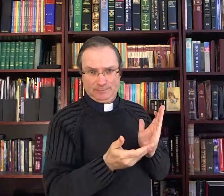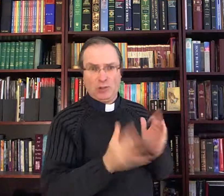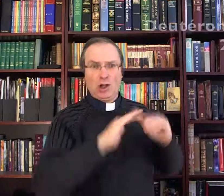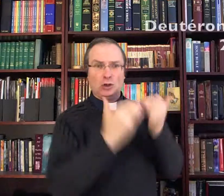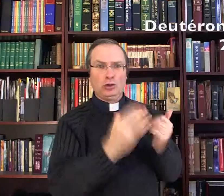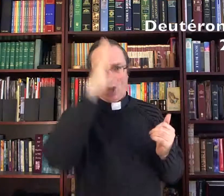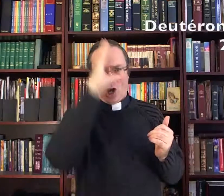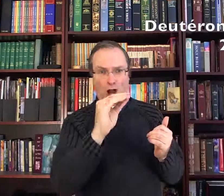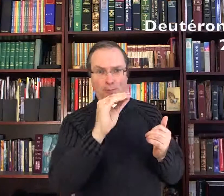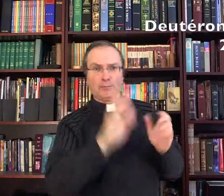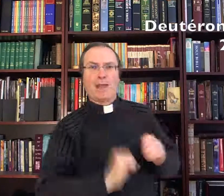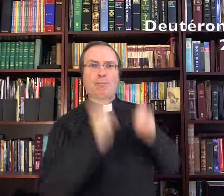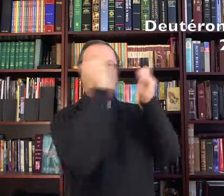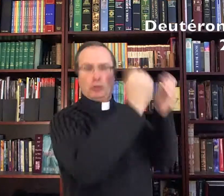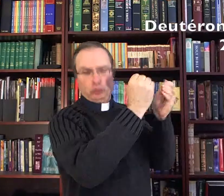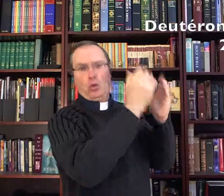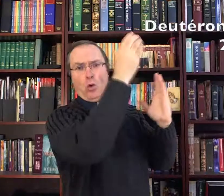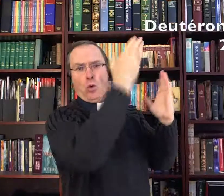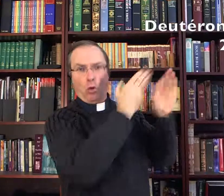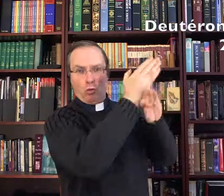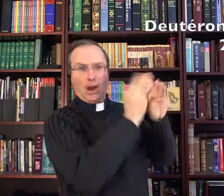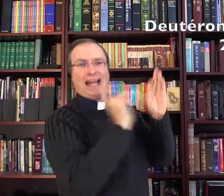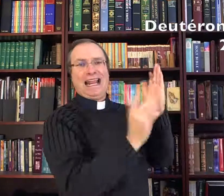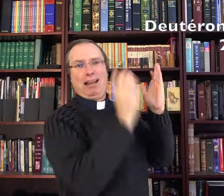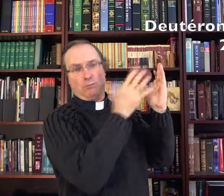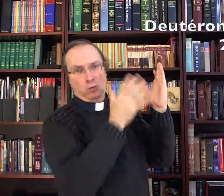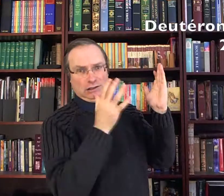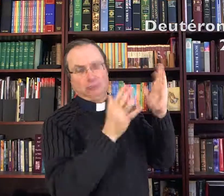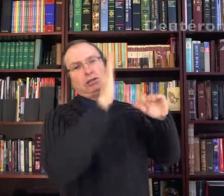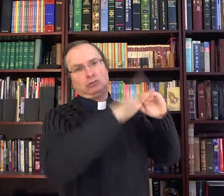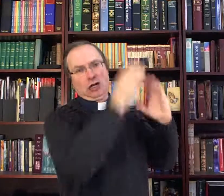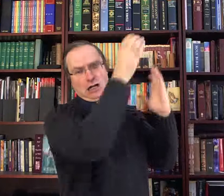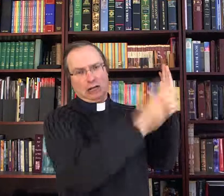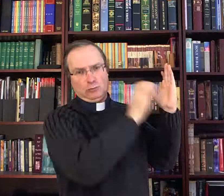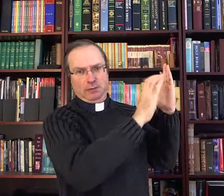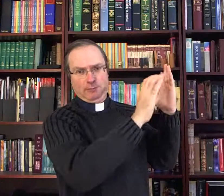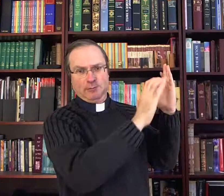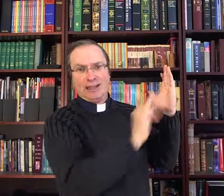Tout homme pendu au bois est maudit (comme sur la croix).